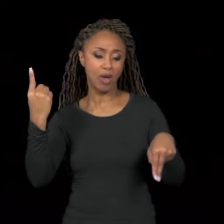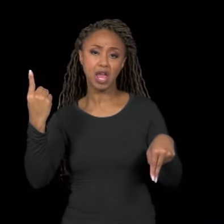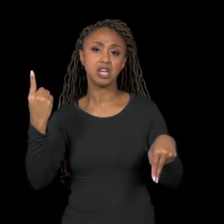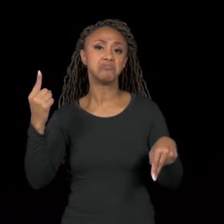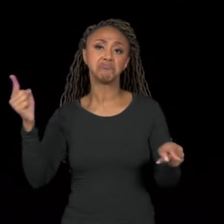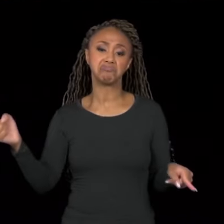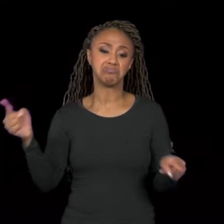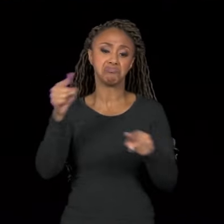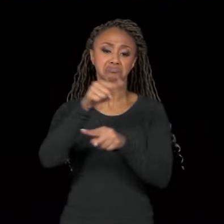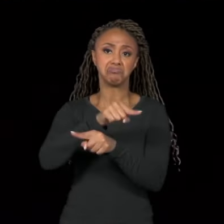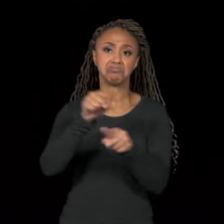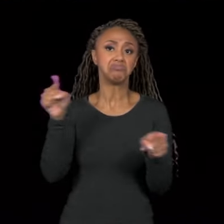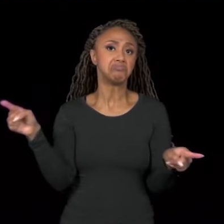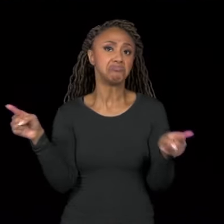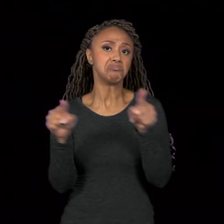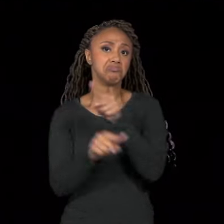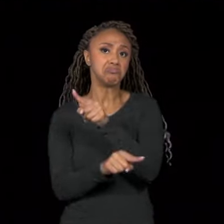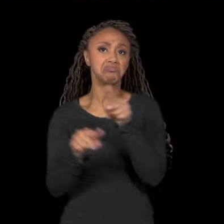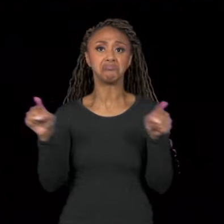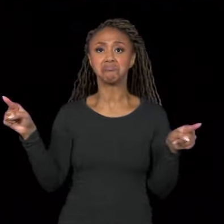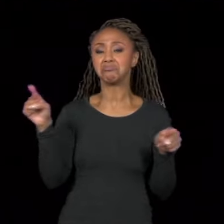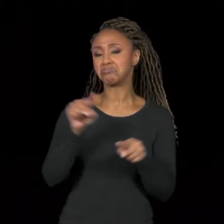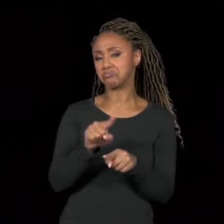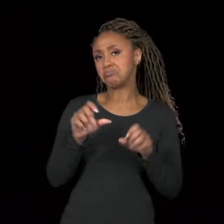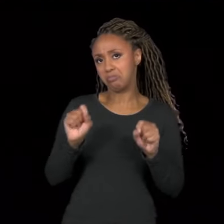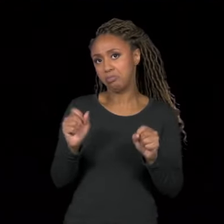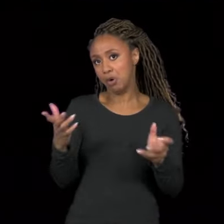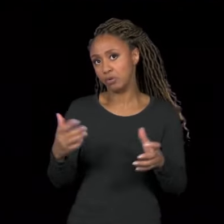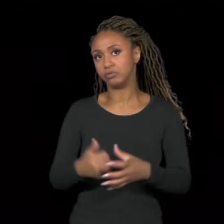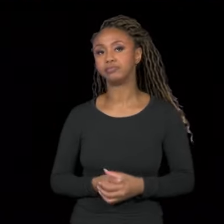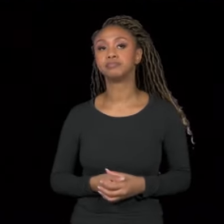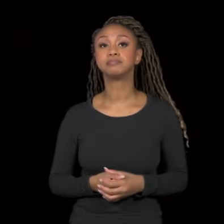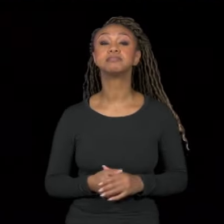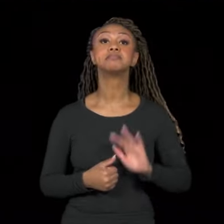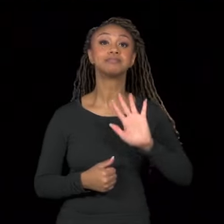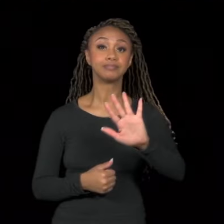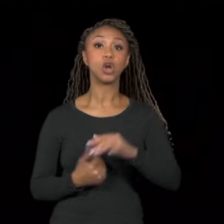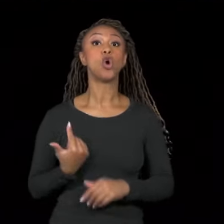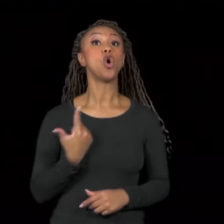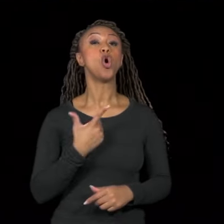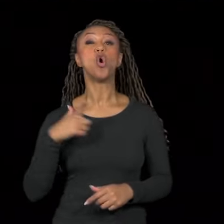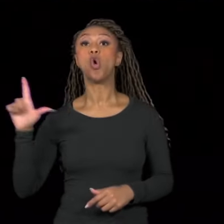BOM, UMA OUTRA CARDINALIDADE QUE A GENTE TEM É A "MUITOS-PARA-MUITOS", OU SEJA "M" PARA "N".